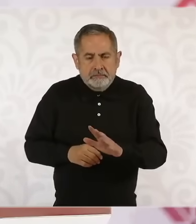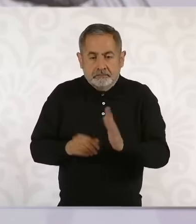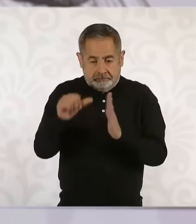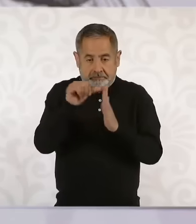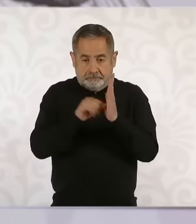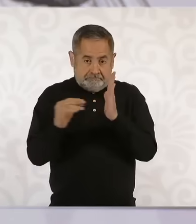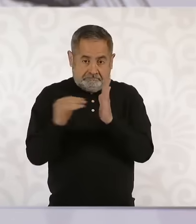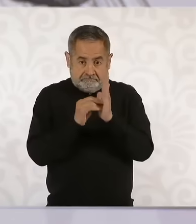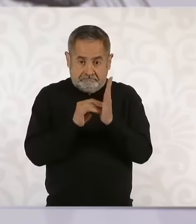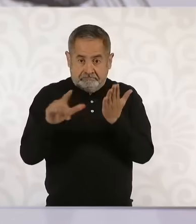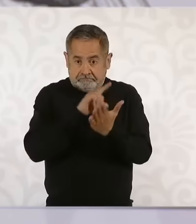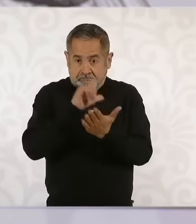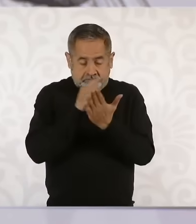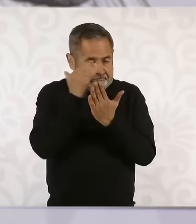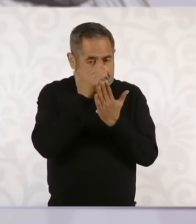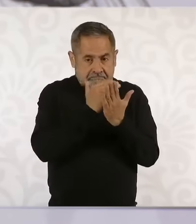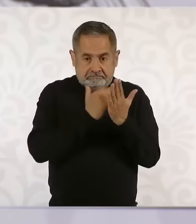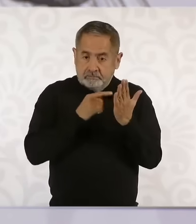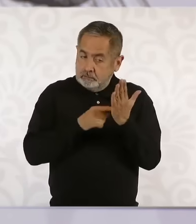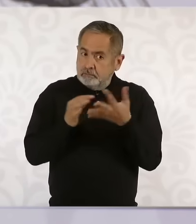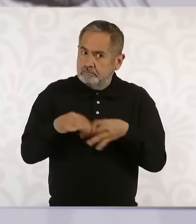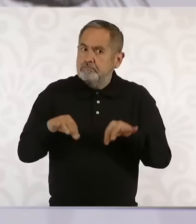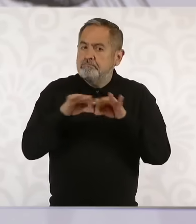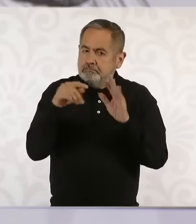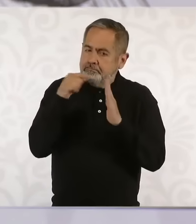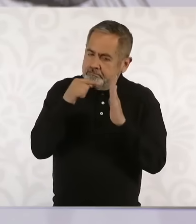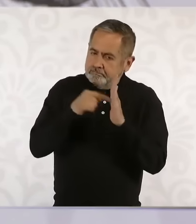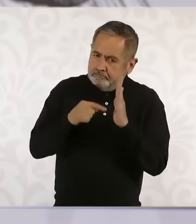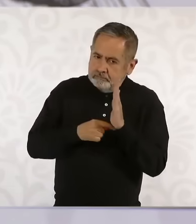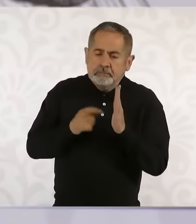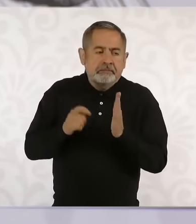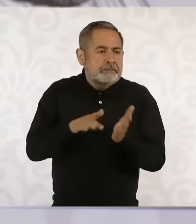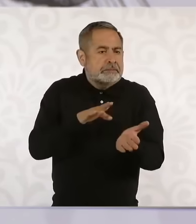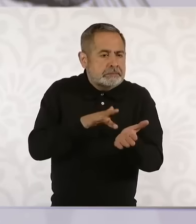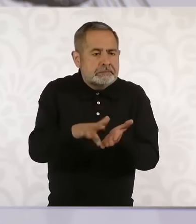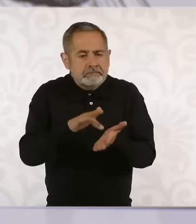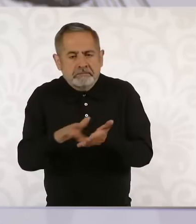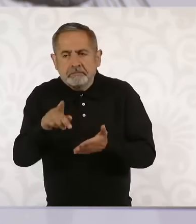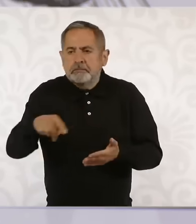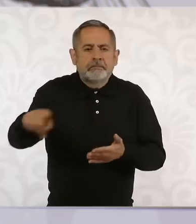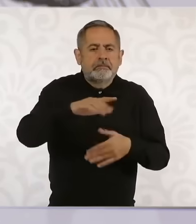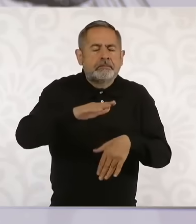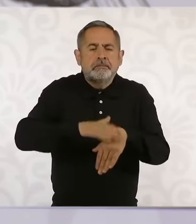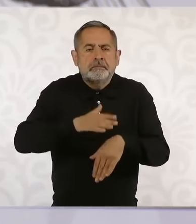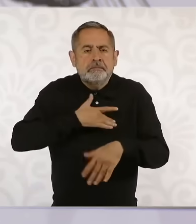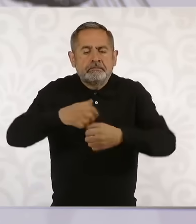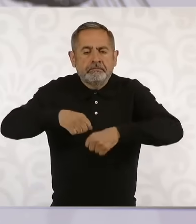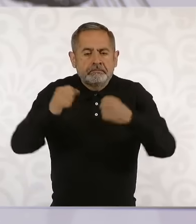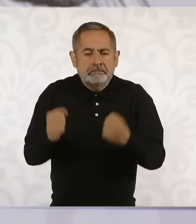contiene esta ley que conllevan a dar apoyo y certidumbre a las actividades productivas,